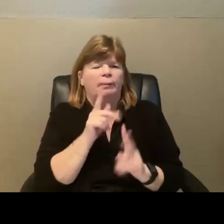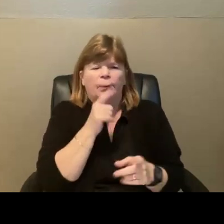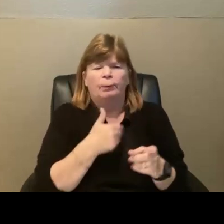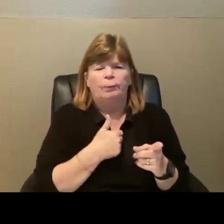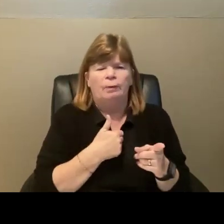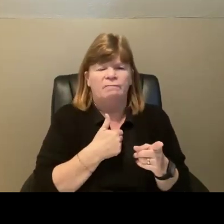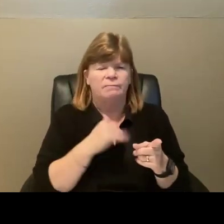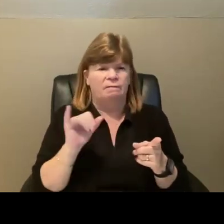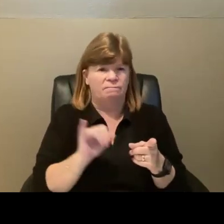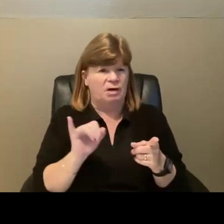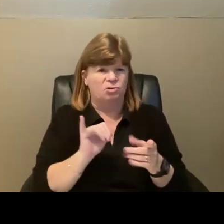infecciones que no se pueden curar.